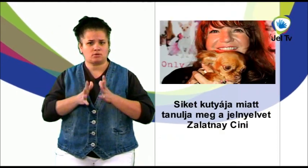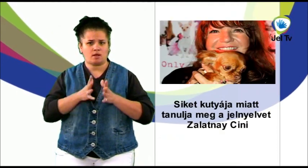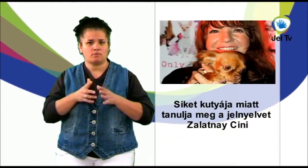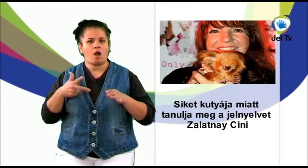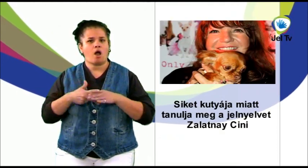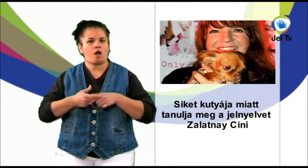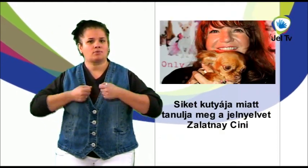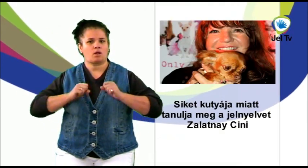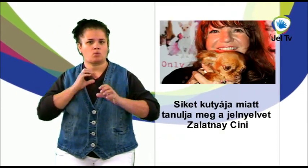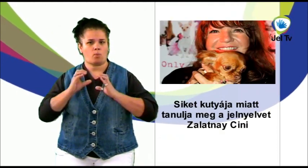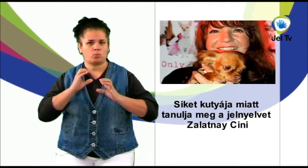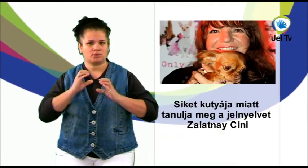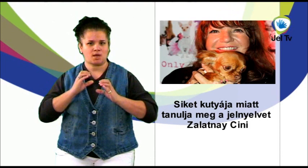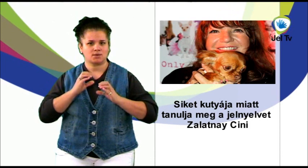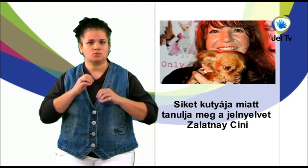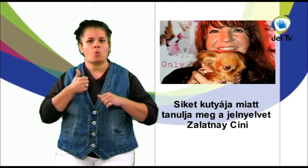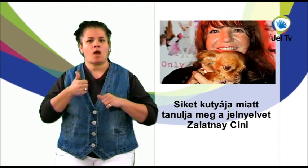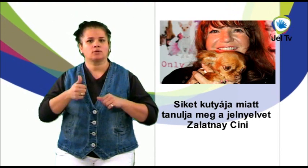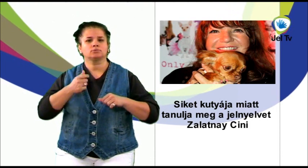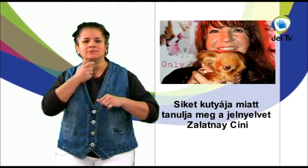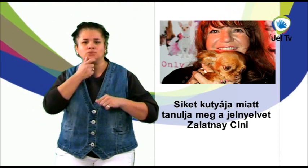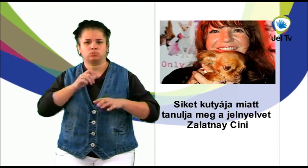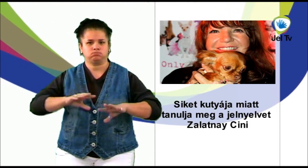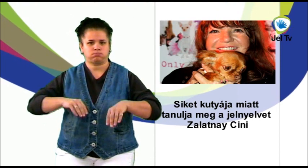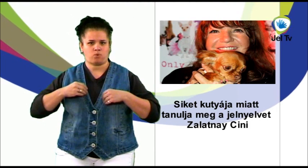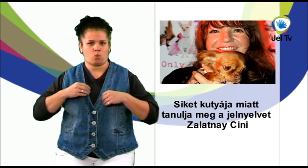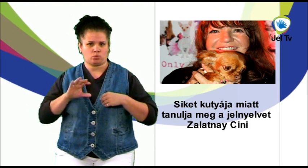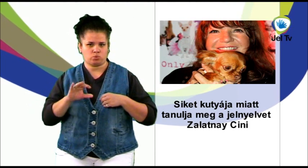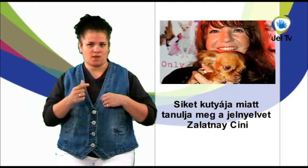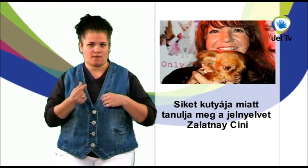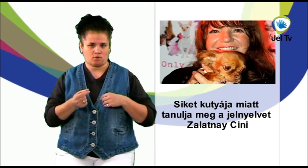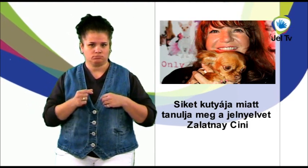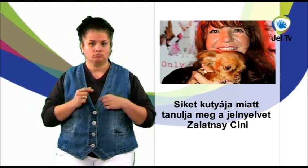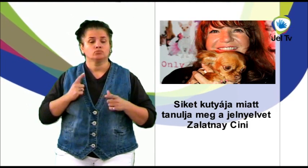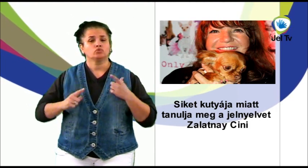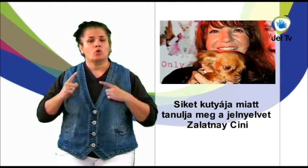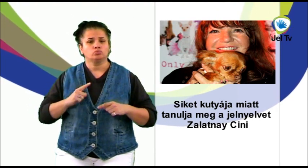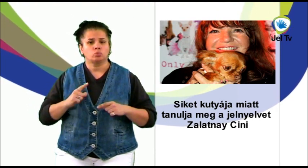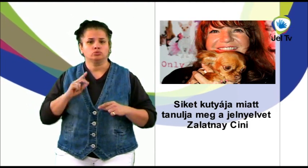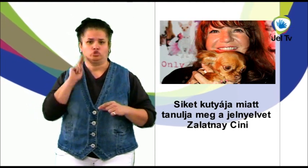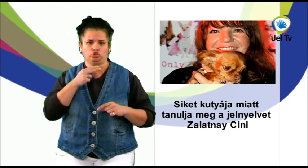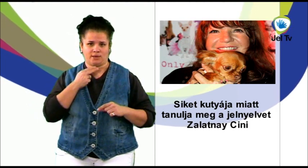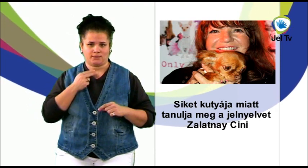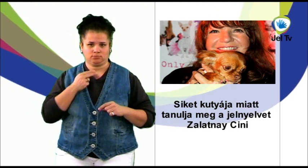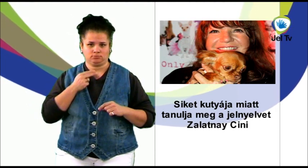hogy akadálytalanul tudjanak kommunikálni befogadott idős kutyájukkal, sajnos siket a kutya.